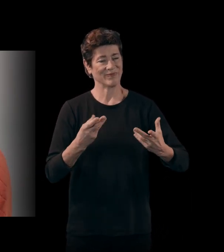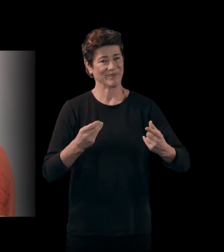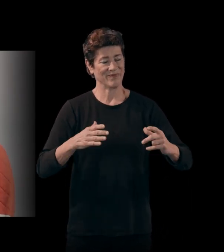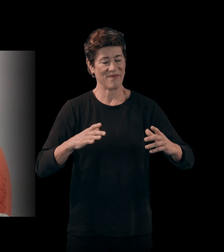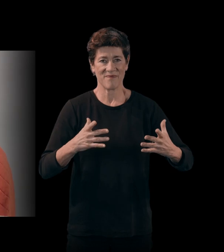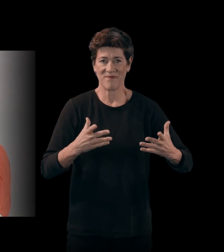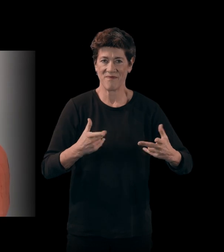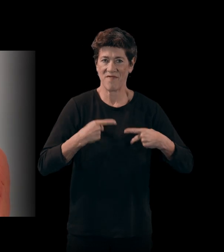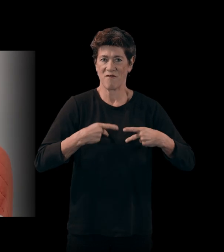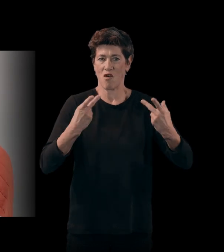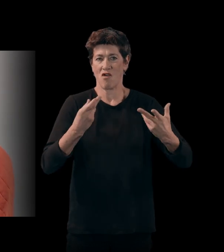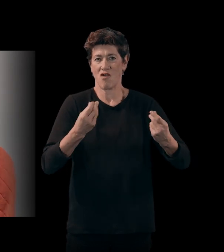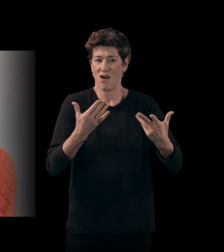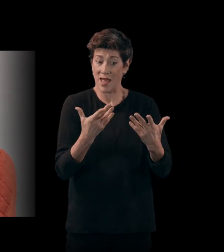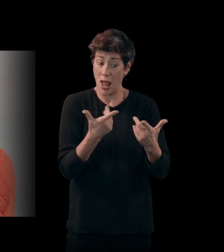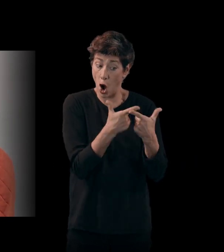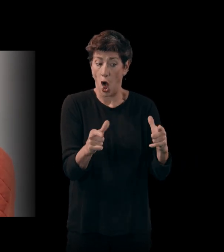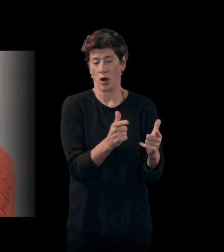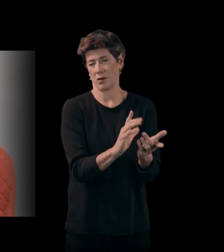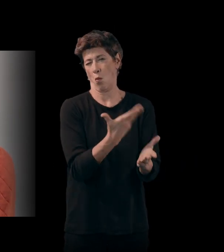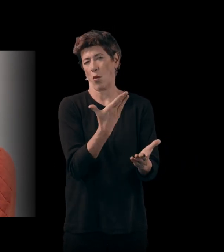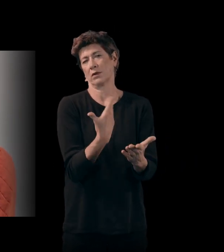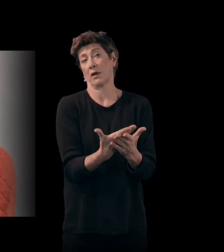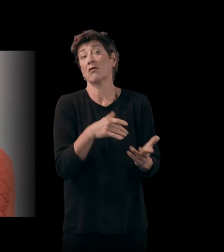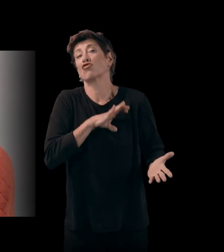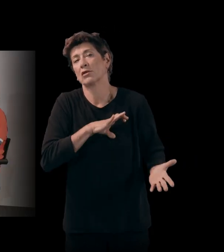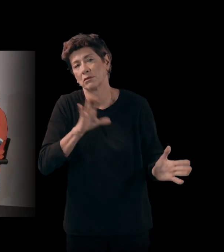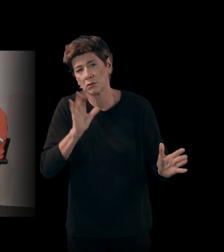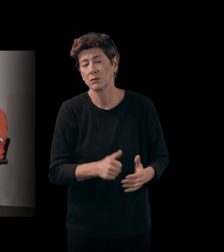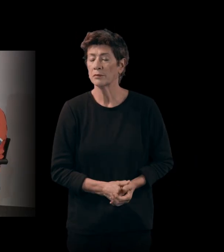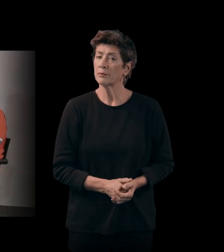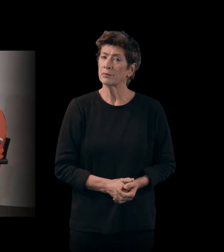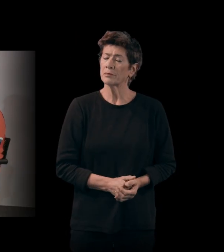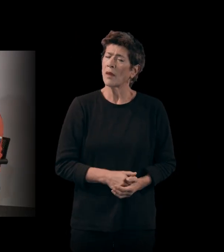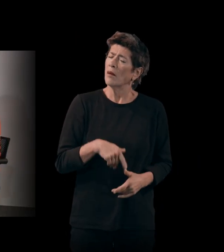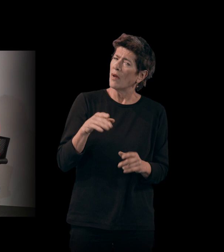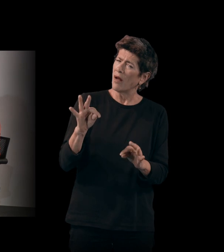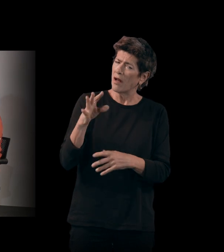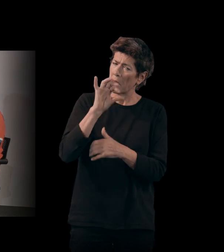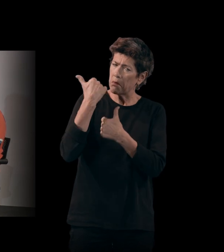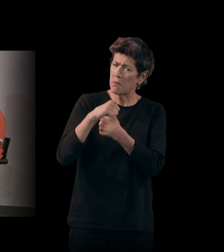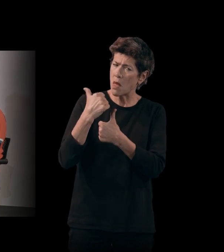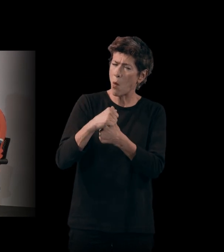Le travail sur la langue permettait de faire sentir ça. Enfin, en tout cas, c'est ce que j'ai essayé de faire. Et en parlant de mémoire, de mémoire toujours collective